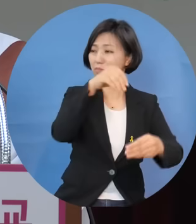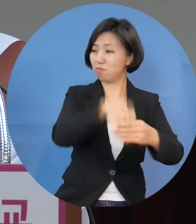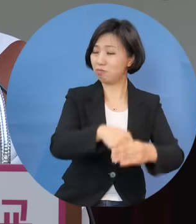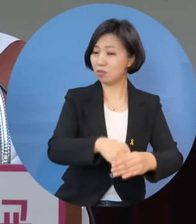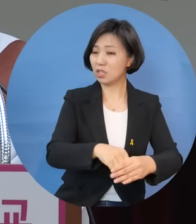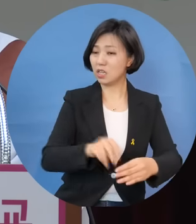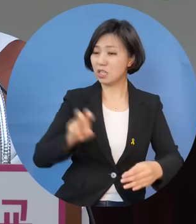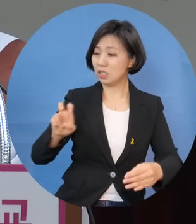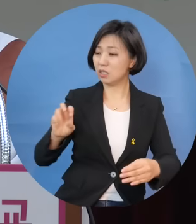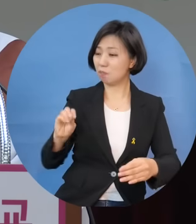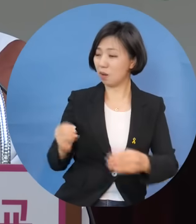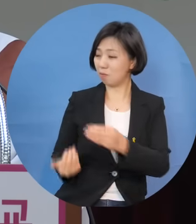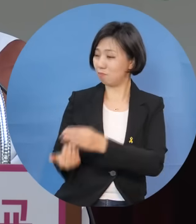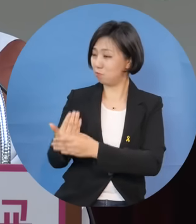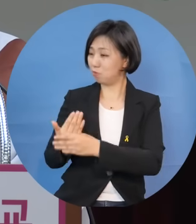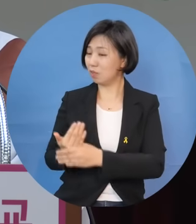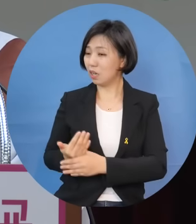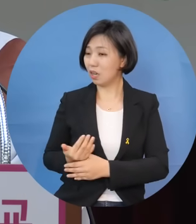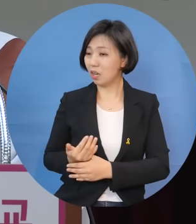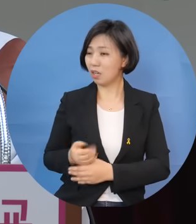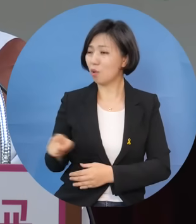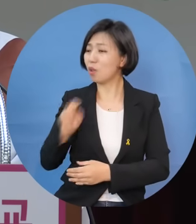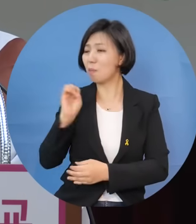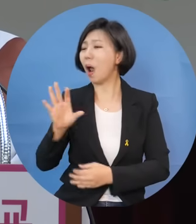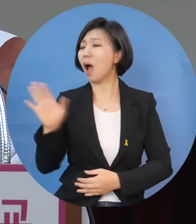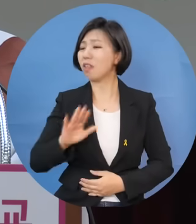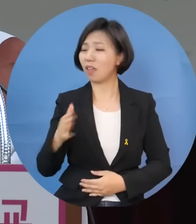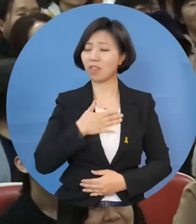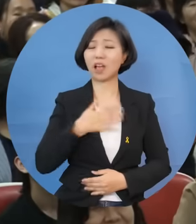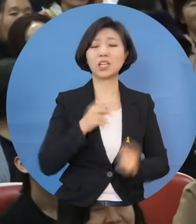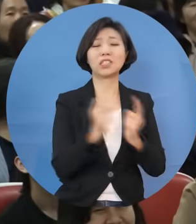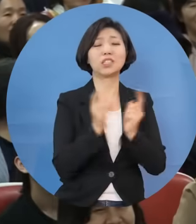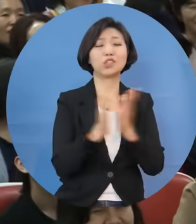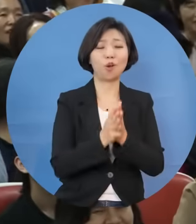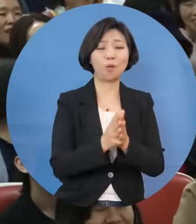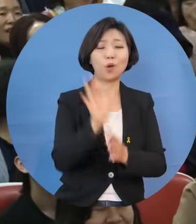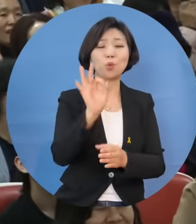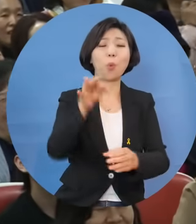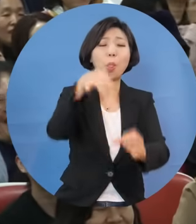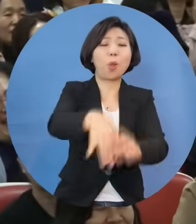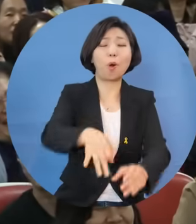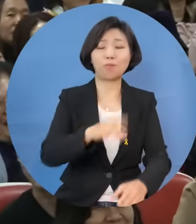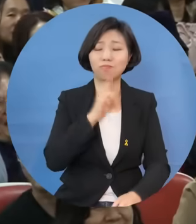내가 당신한테 왜 말하겠소? 나부터 집어넣지" (청중 웃음)